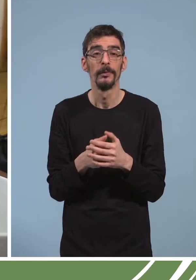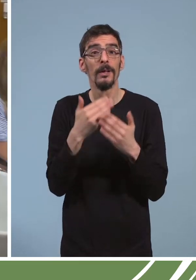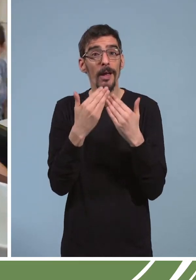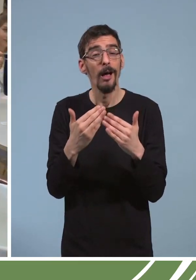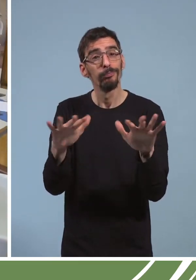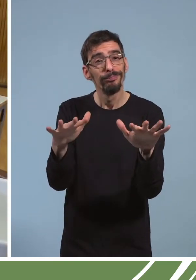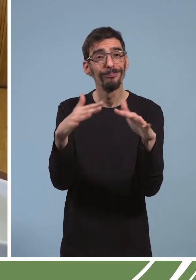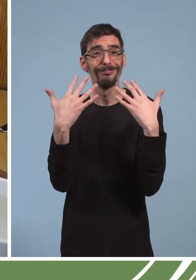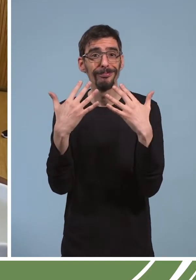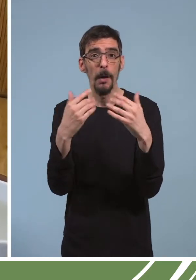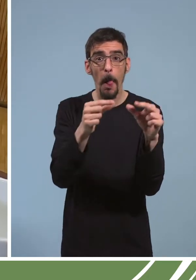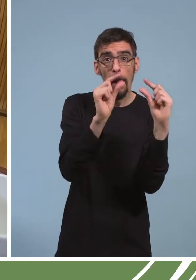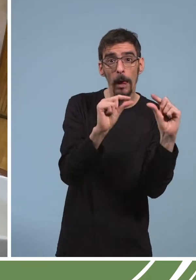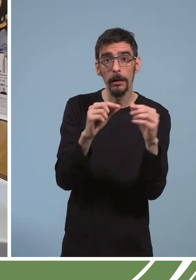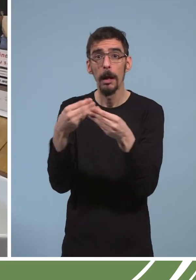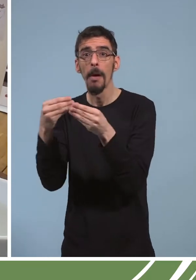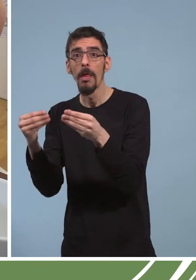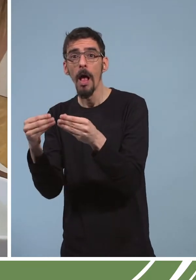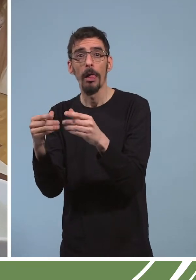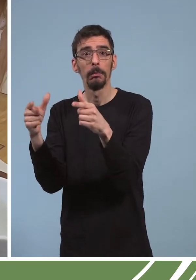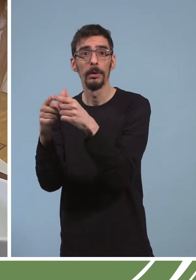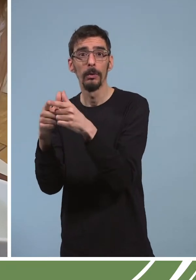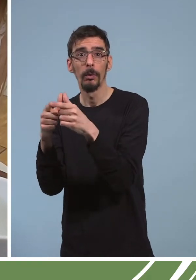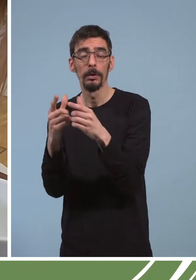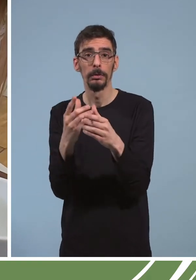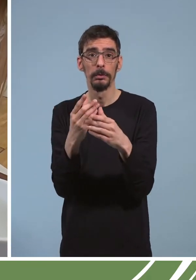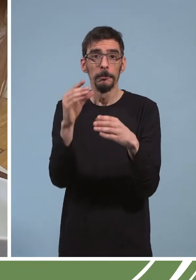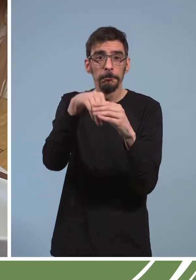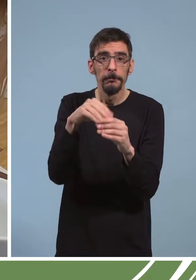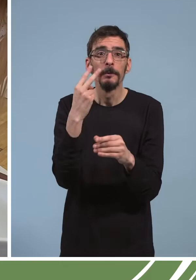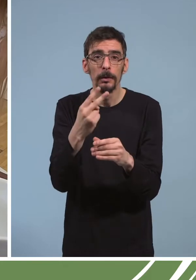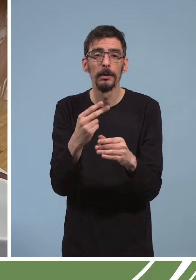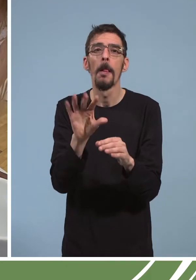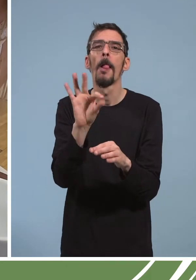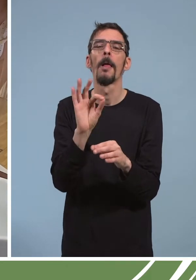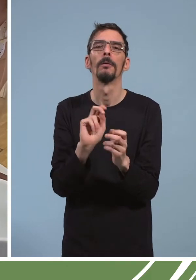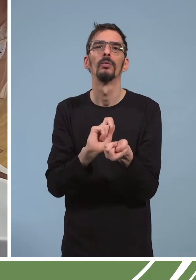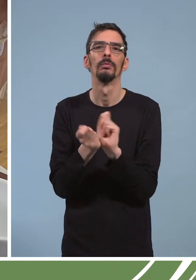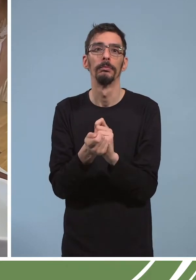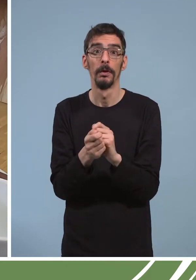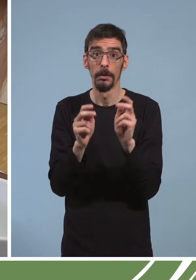Danke fürs Zusehen! In der Videobeschreibung findest du Links und Hilfsmaterial für die Durchführung dieser Methode.